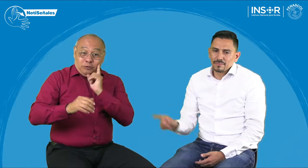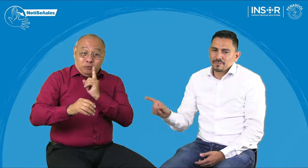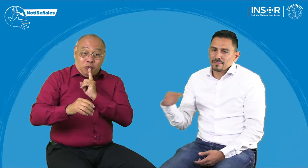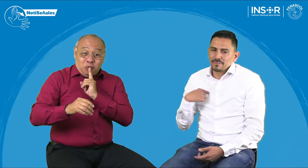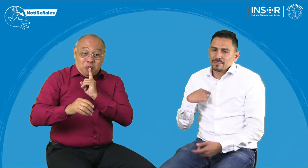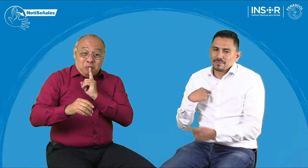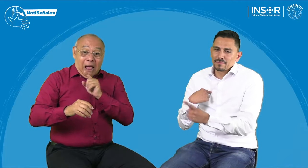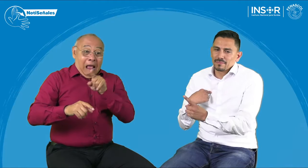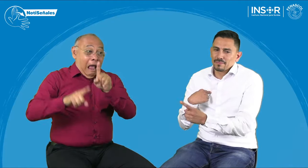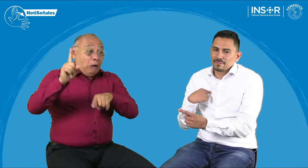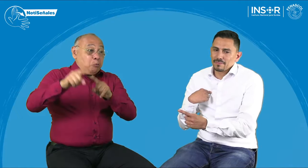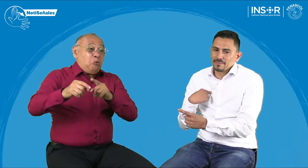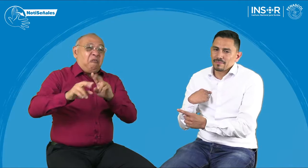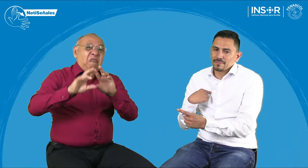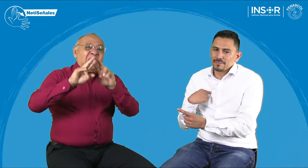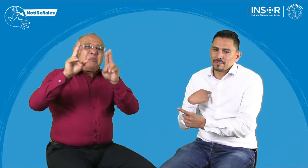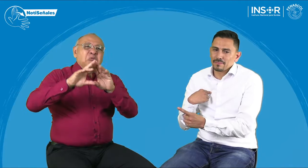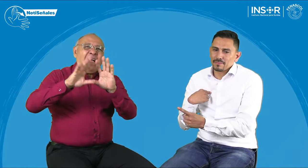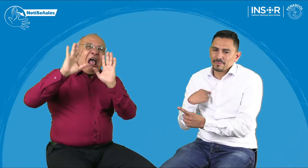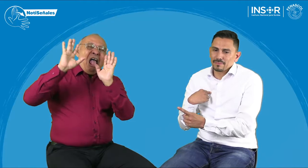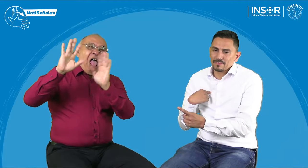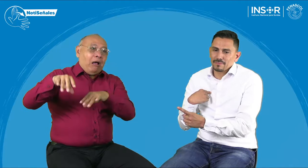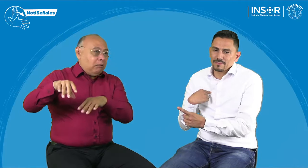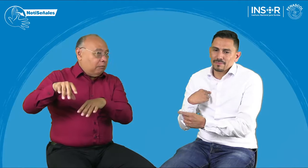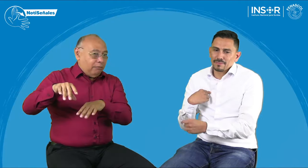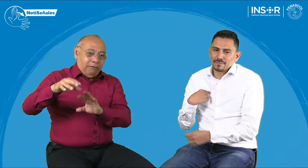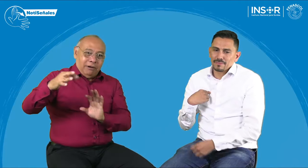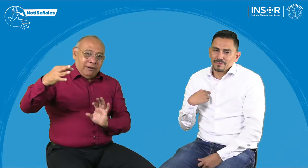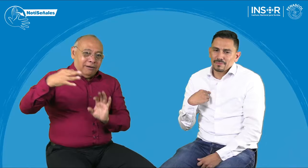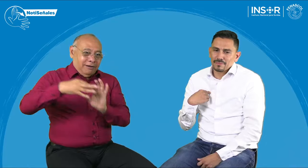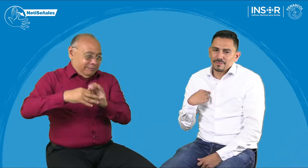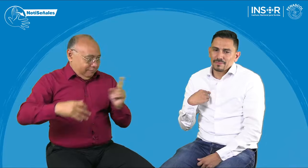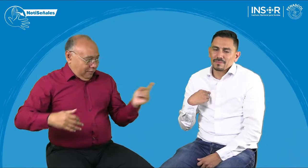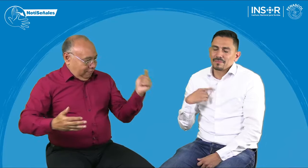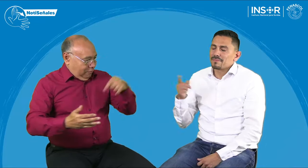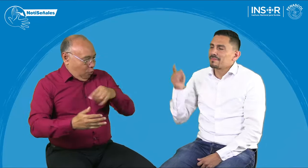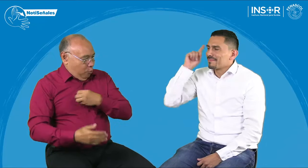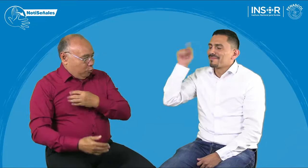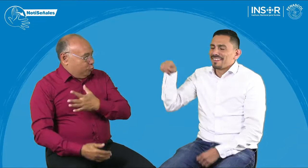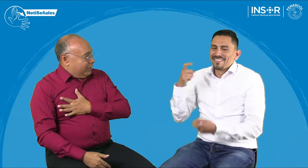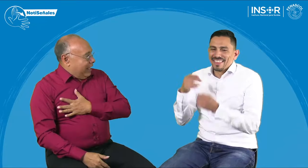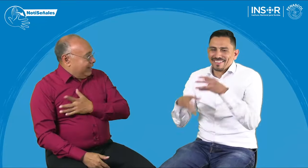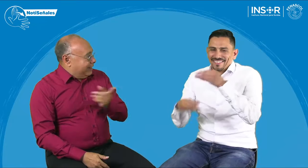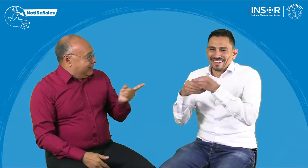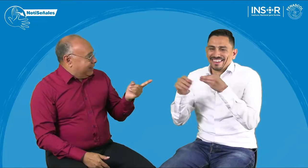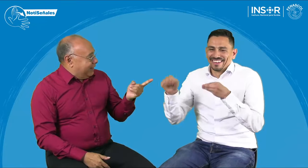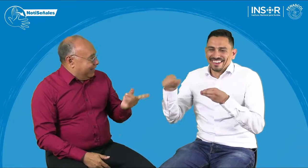sumando y que va llevando a lo que es estamos hoy. La